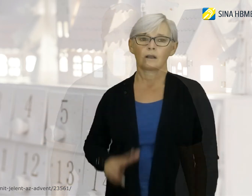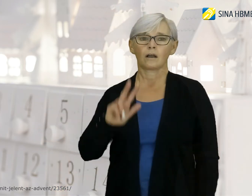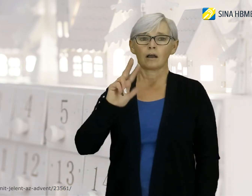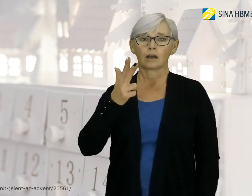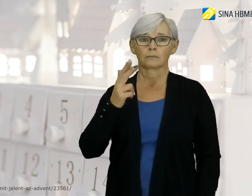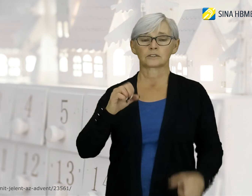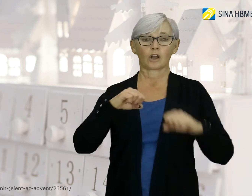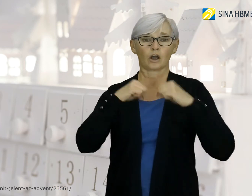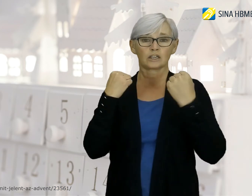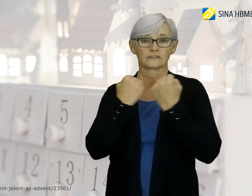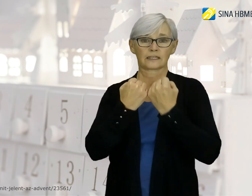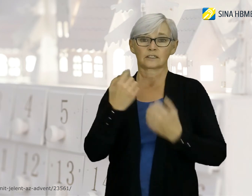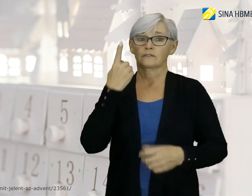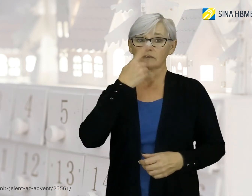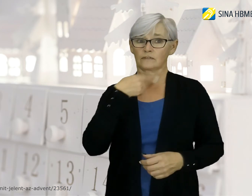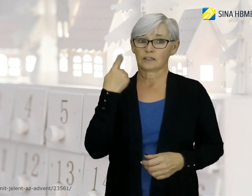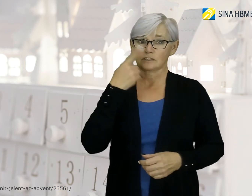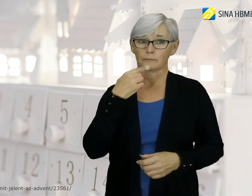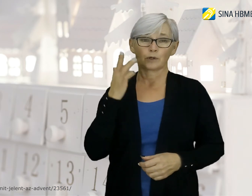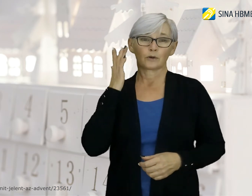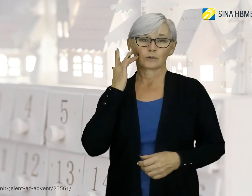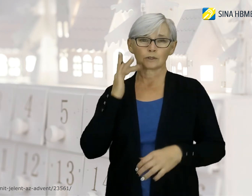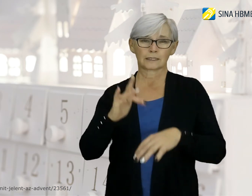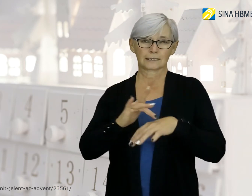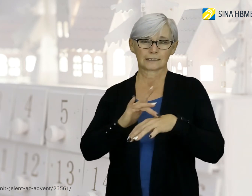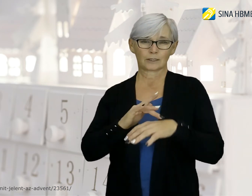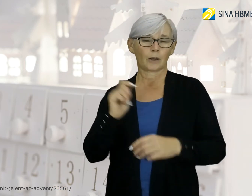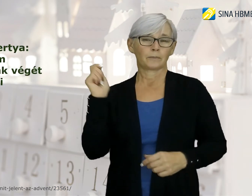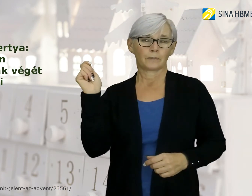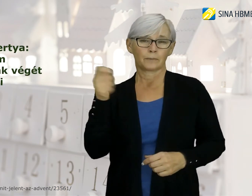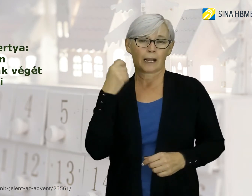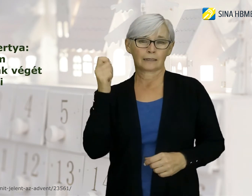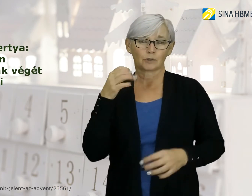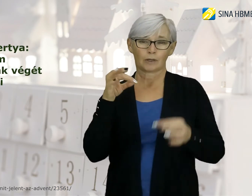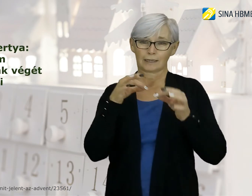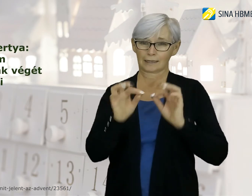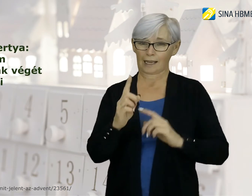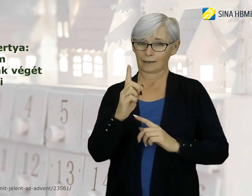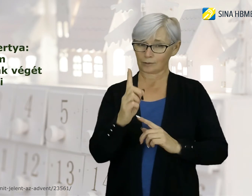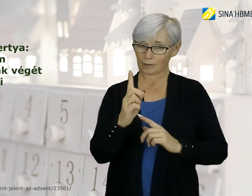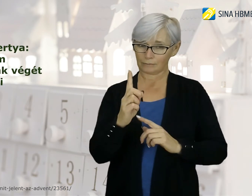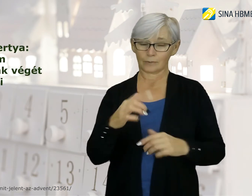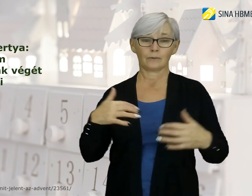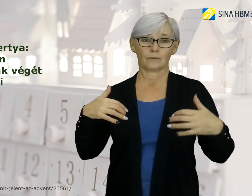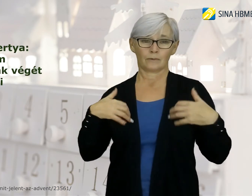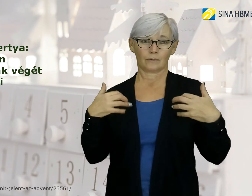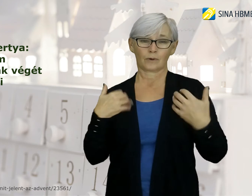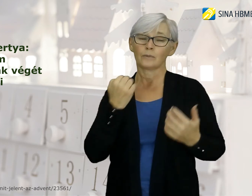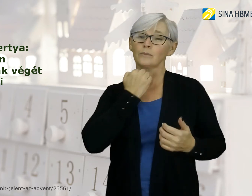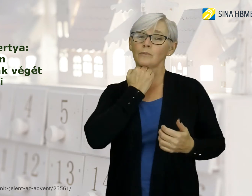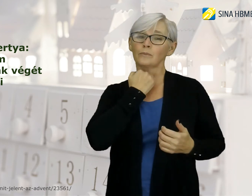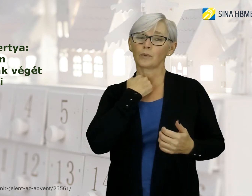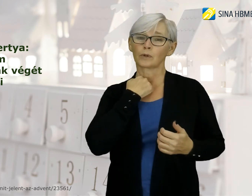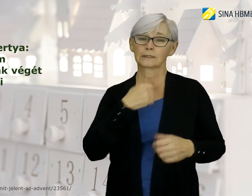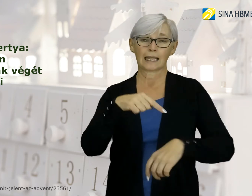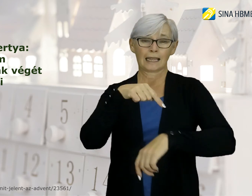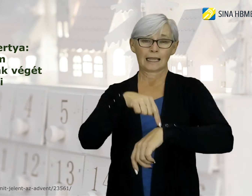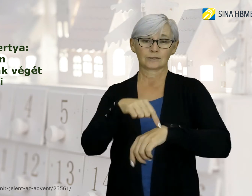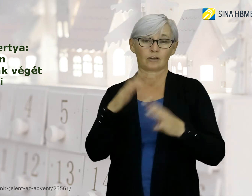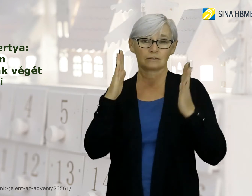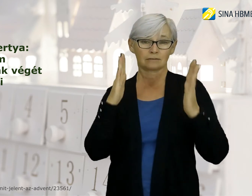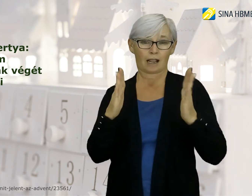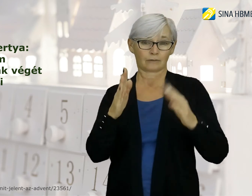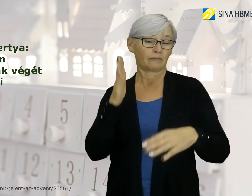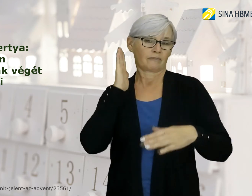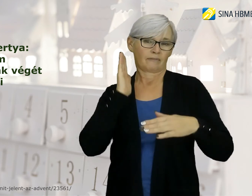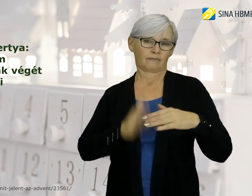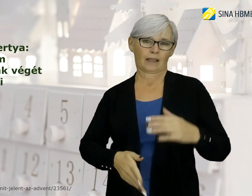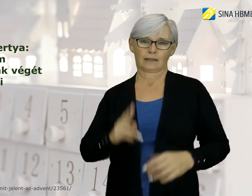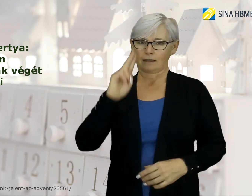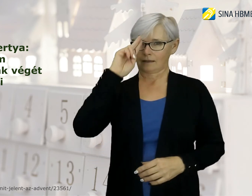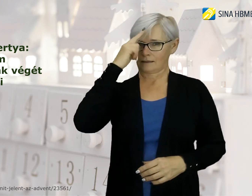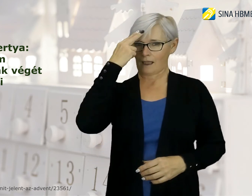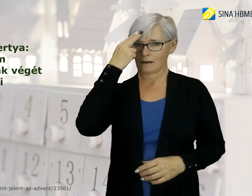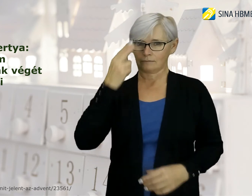A harmadik adventi vasárnapon a rózsaszínű, az ún. pásztorgyertyát gyújtjuk meg, mely az örömet és a böjti időszak végét jelképezi.